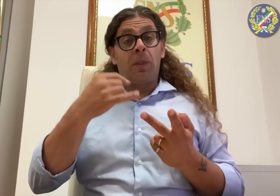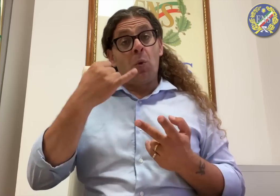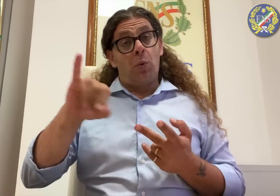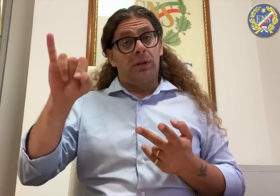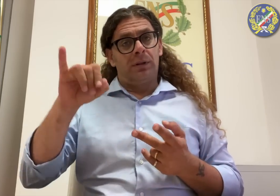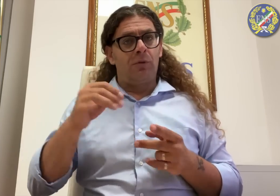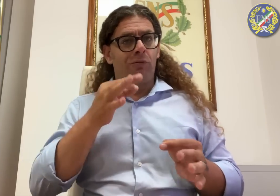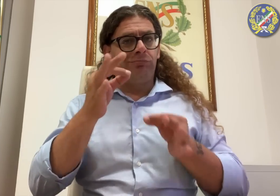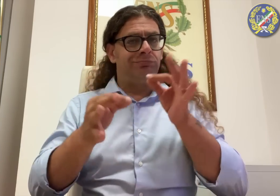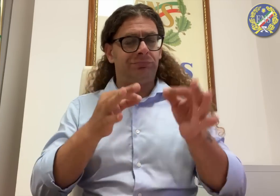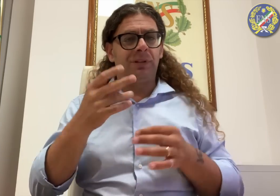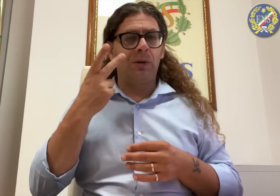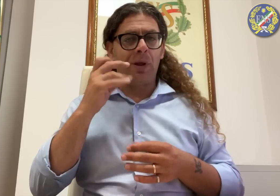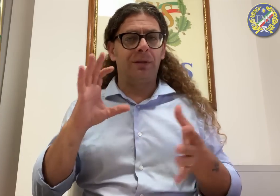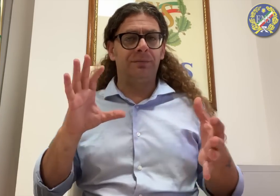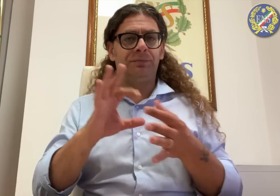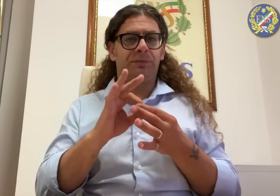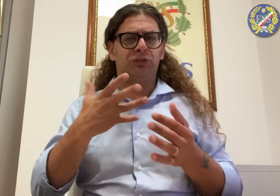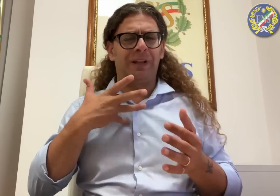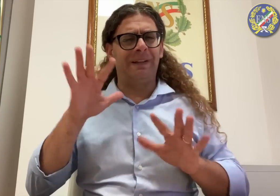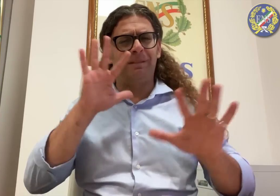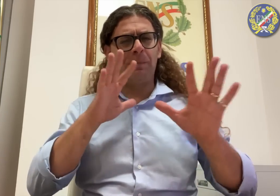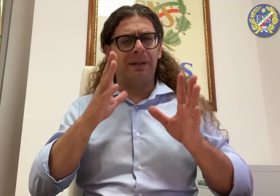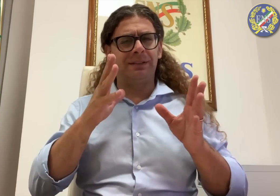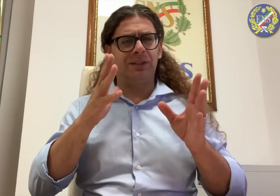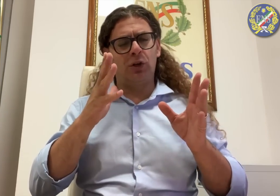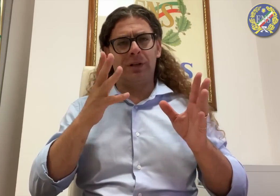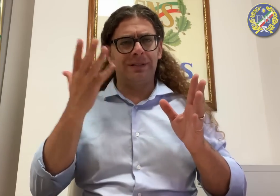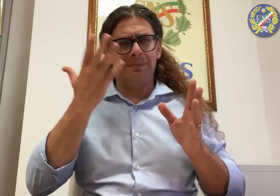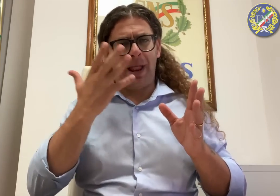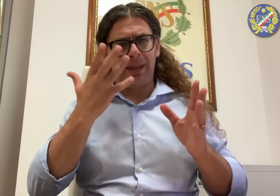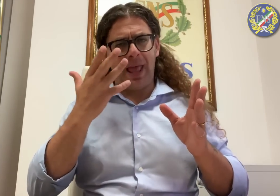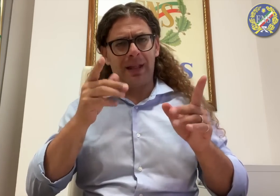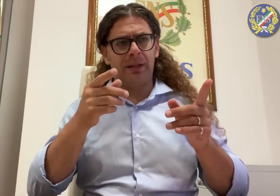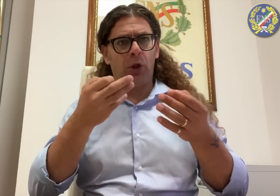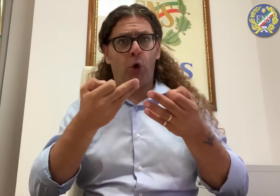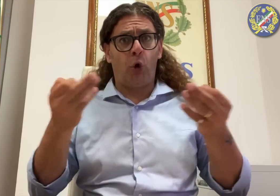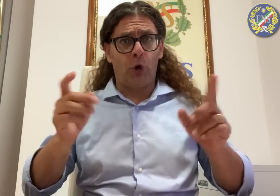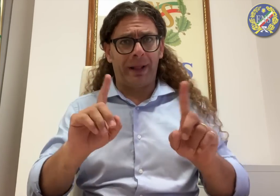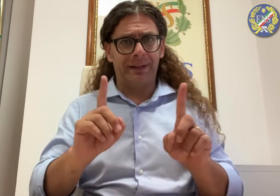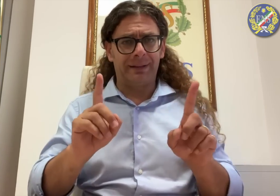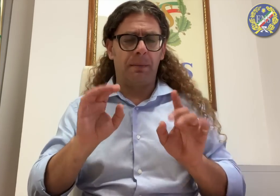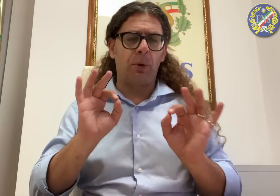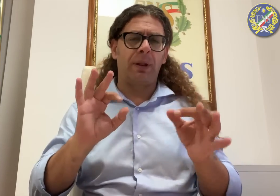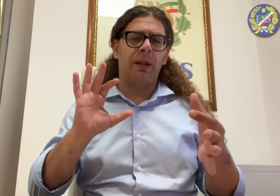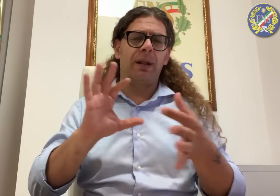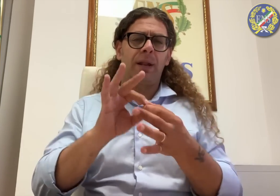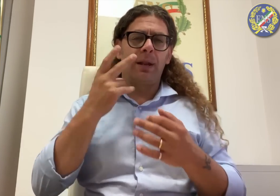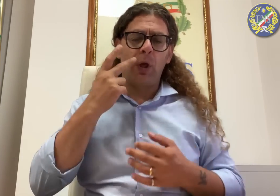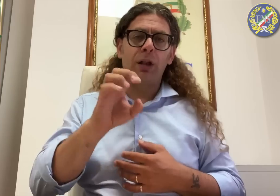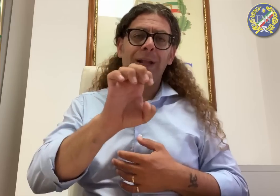In ultimo vorrei fornire chiarimenti in merito ad alcune informazioni inesatte che sono circolate circa il fatto che si possa mettere a